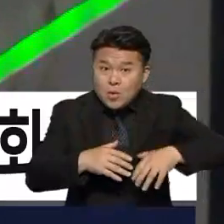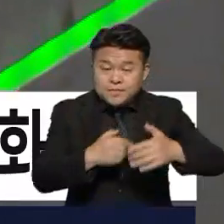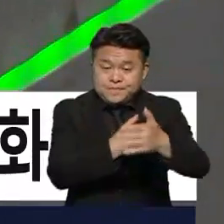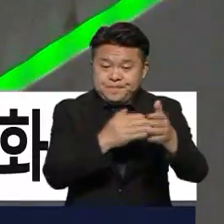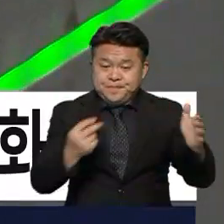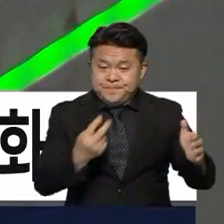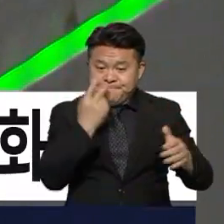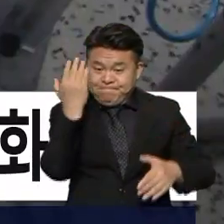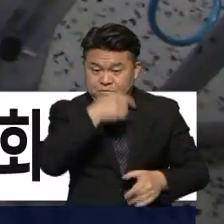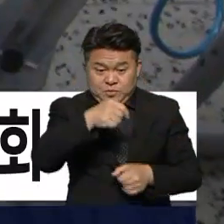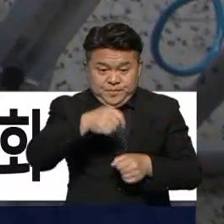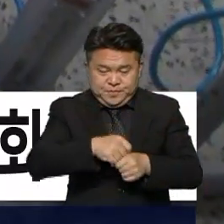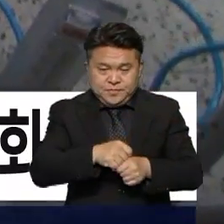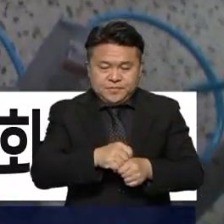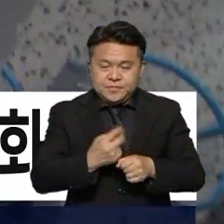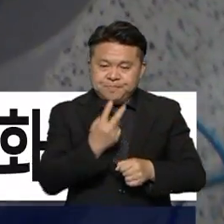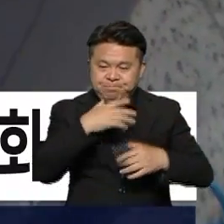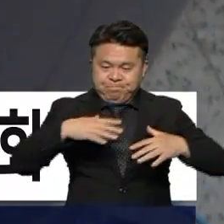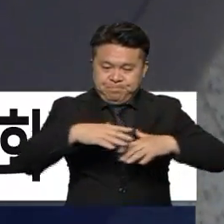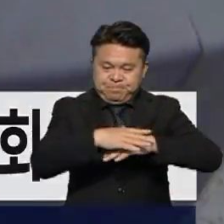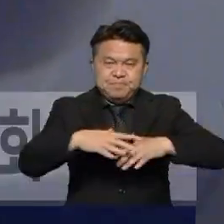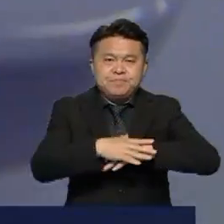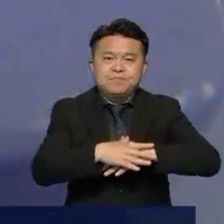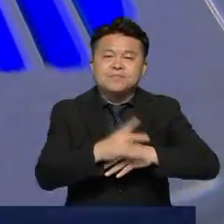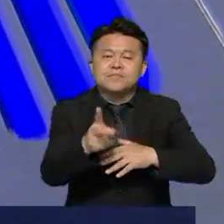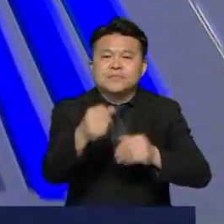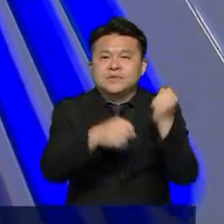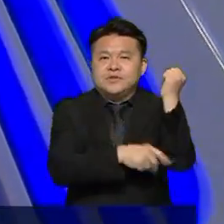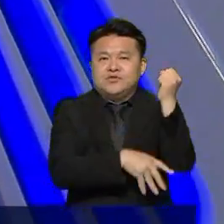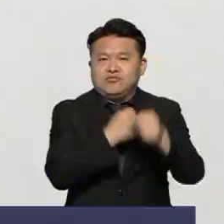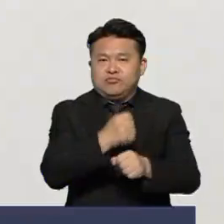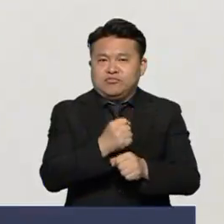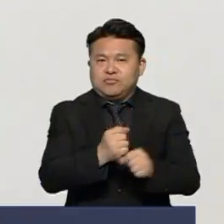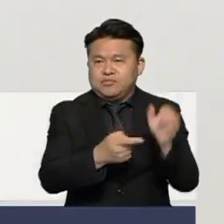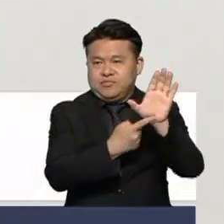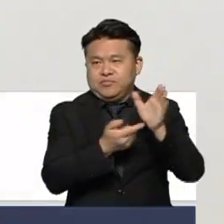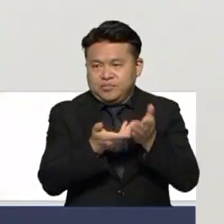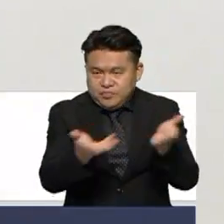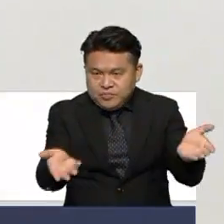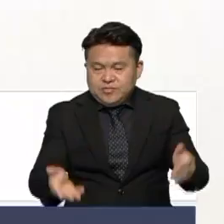관리를 위한 환기 가이드라인도 마련하기로 했습니다.